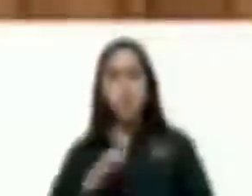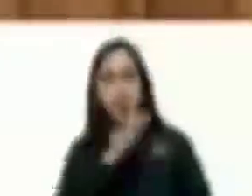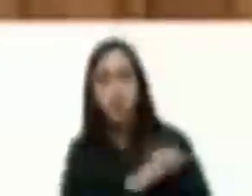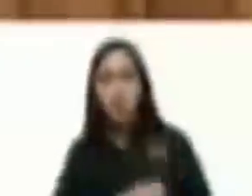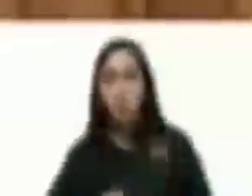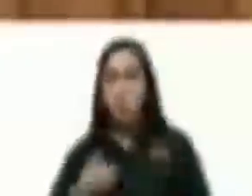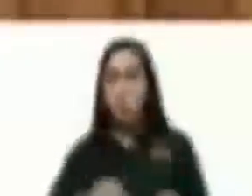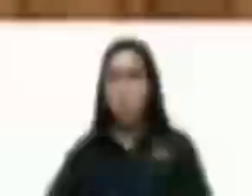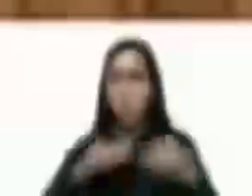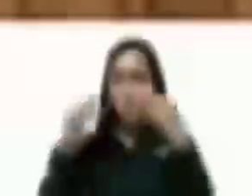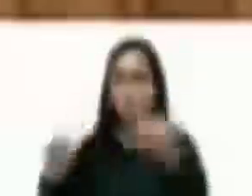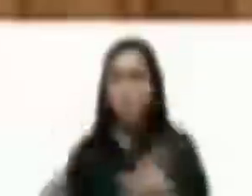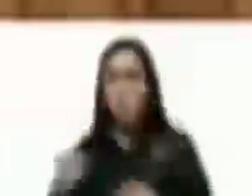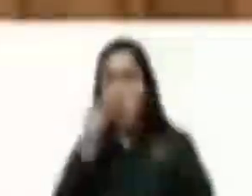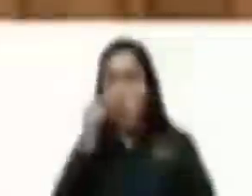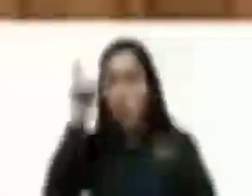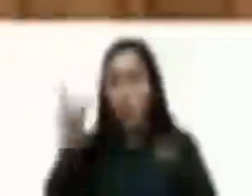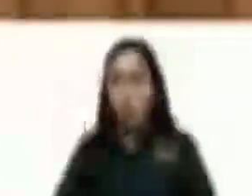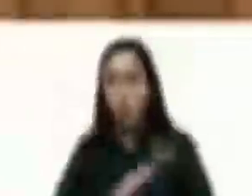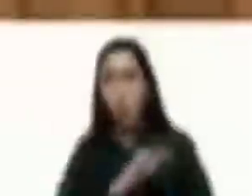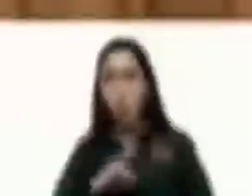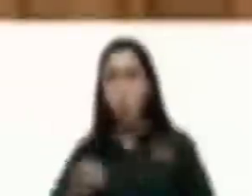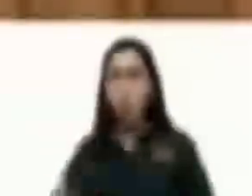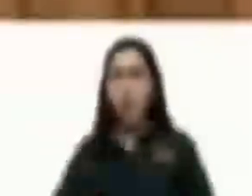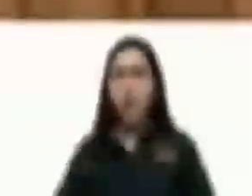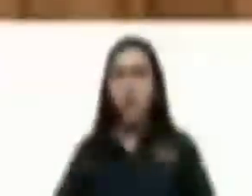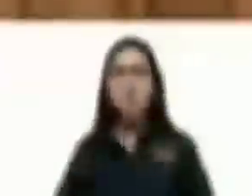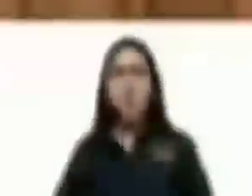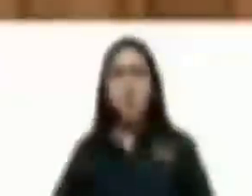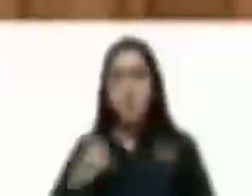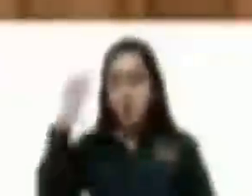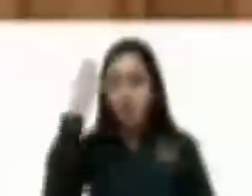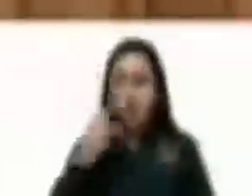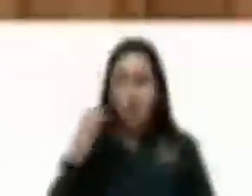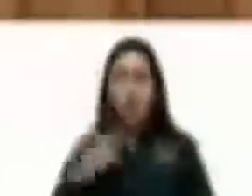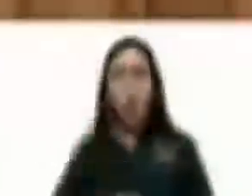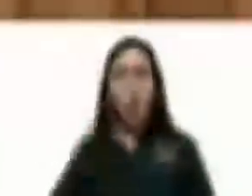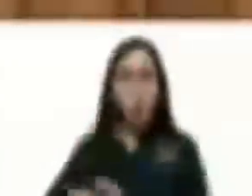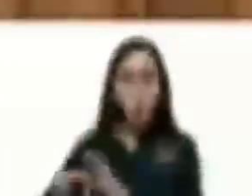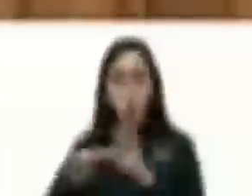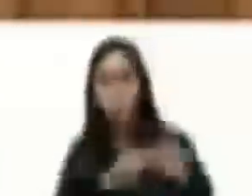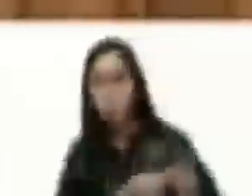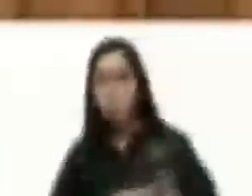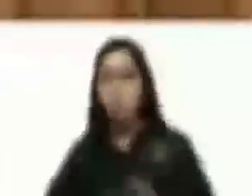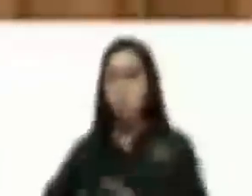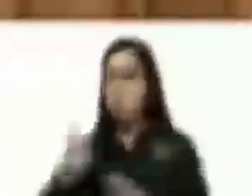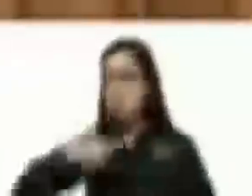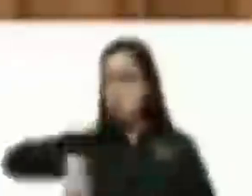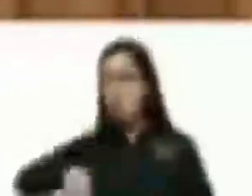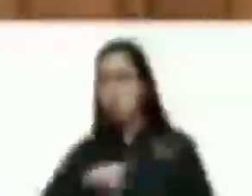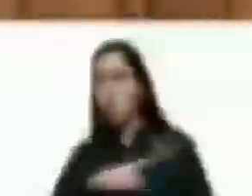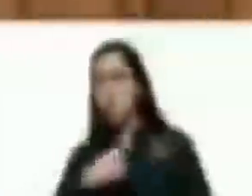enclave en un bastión importante para ambos partidos y se van a elegir un tercio de los